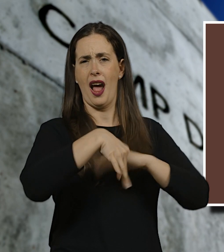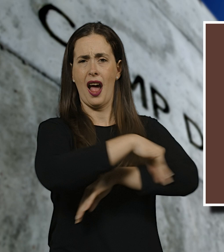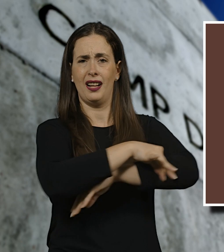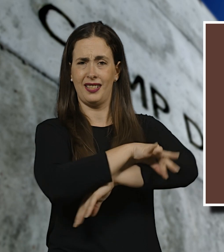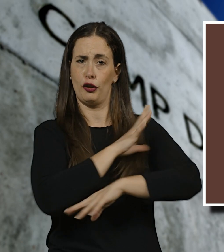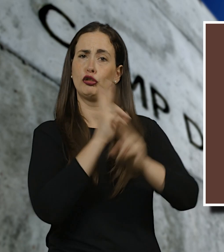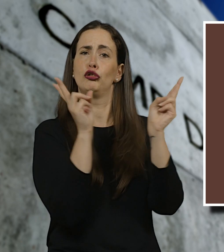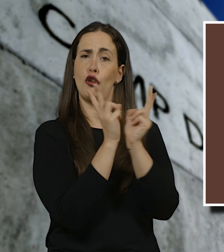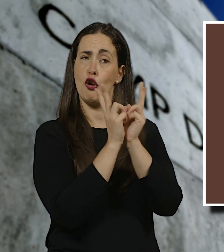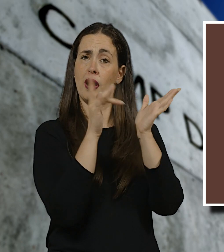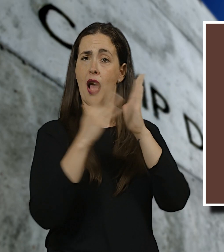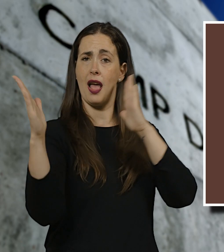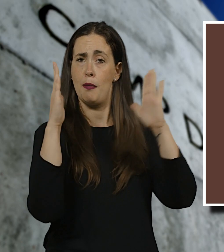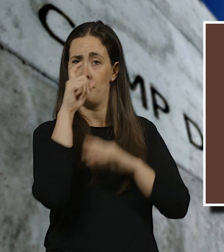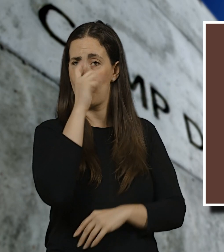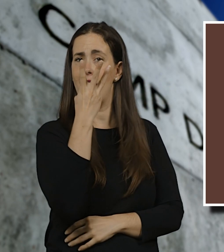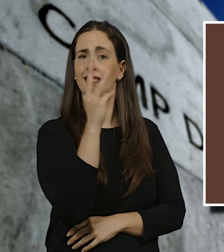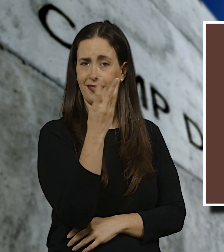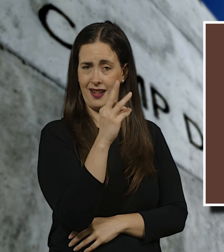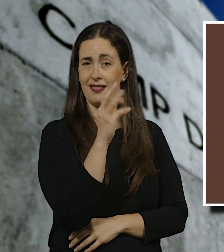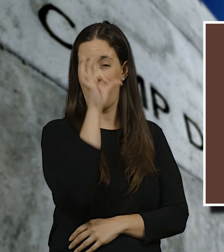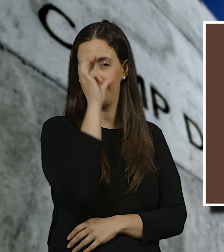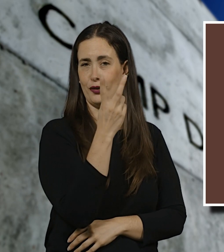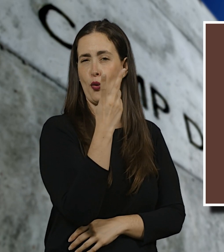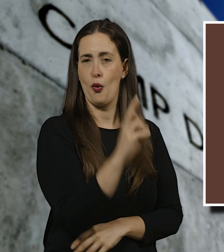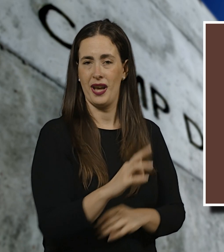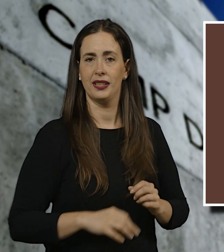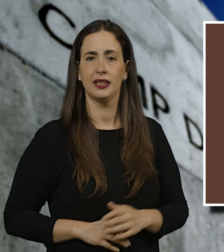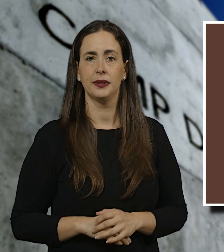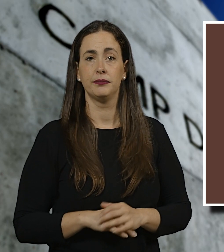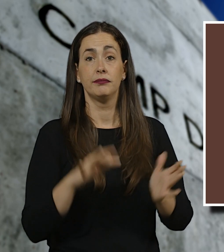que es va dur a terme a Tona als anys trenta del segle XX.